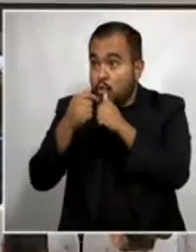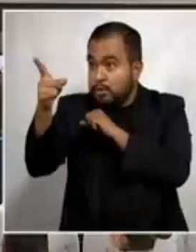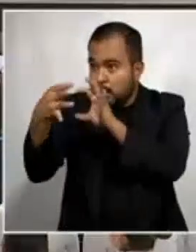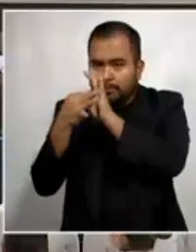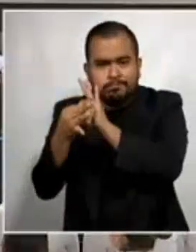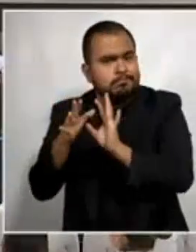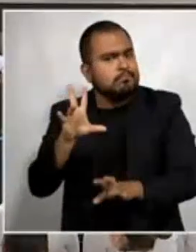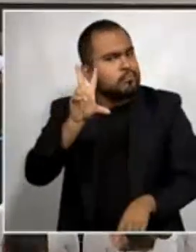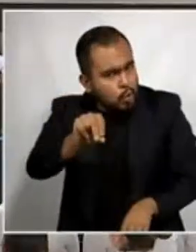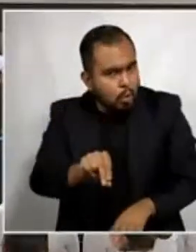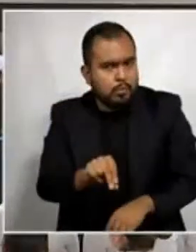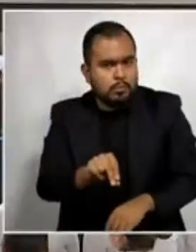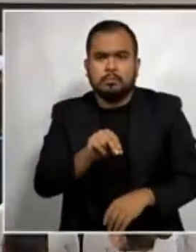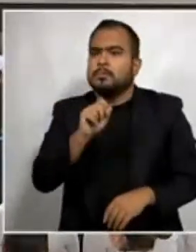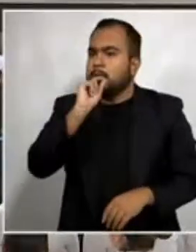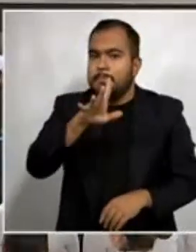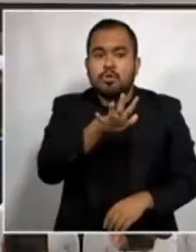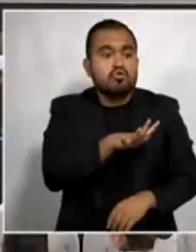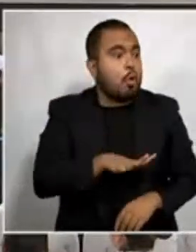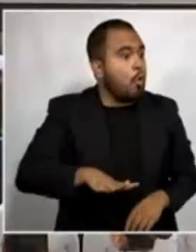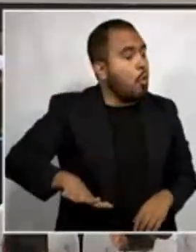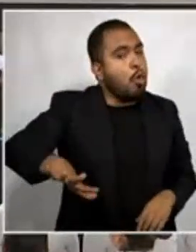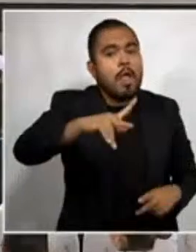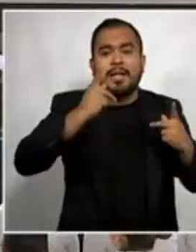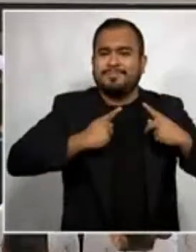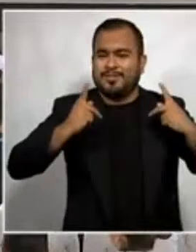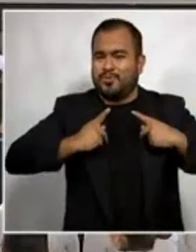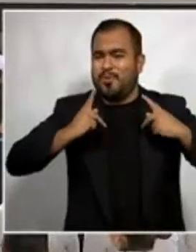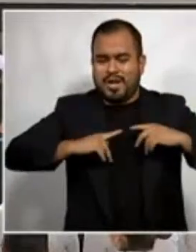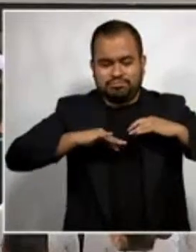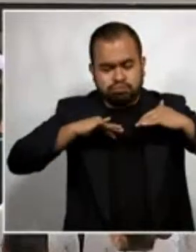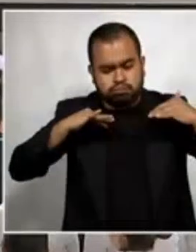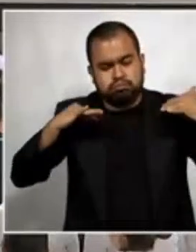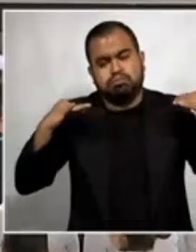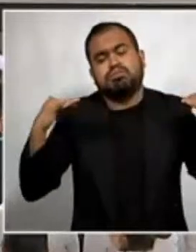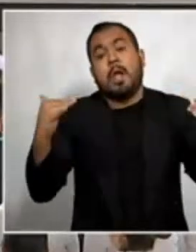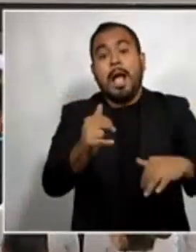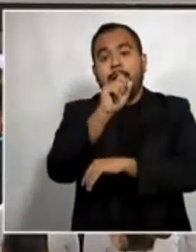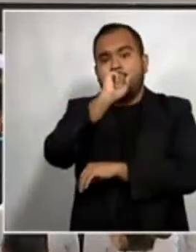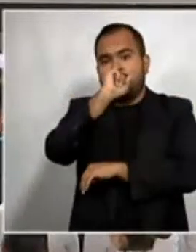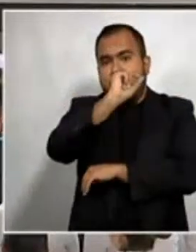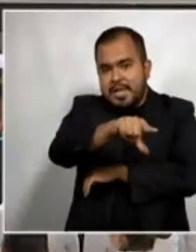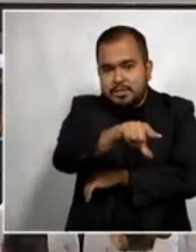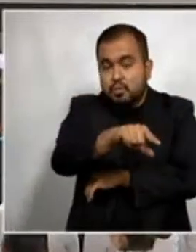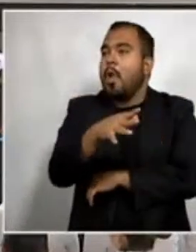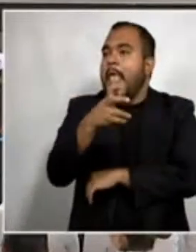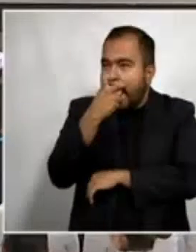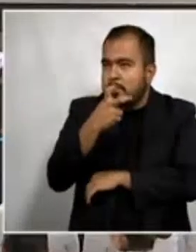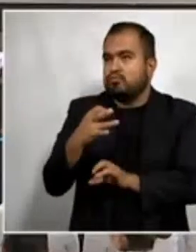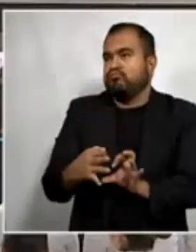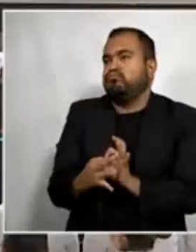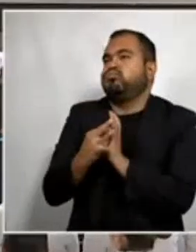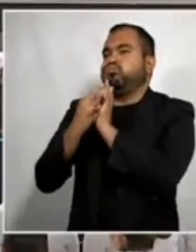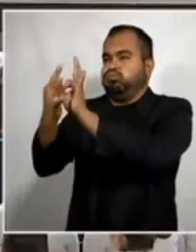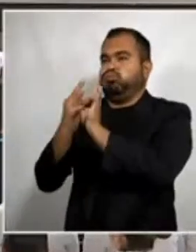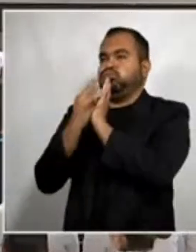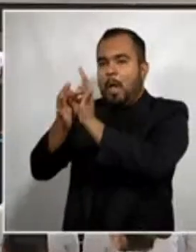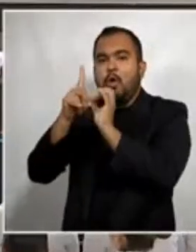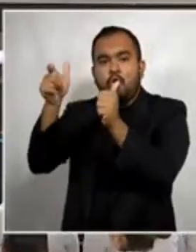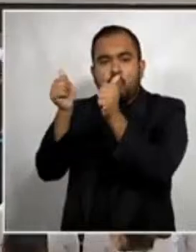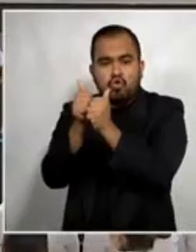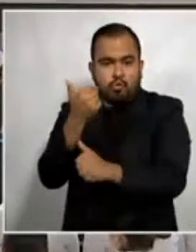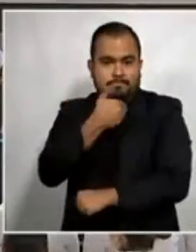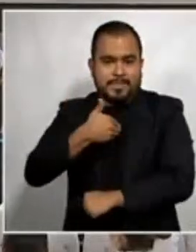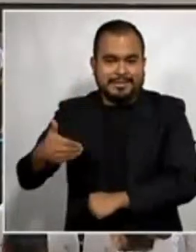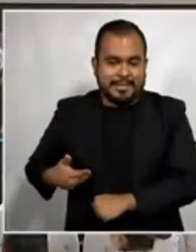sino todo el pueblo de Jalisco va a trabajar de la mano de nuestra presidenta Claudia Shamund,